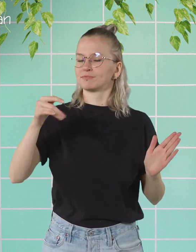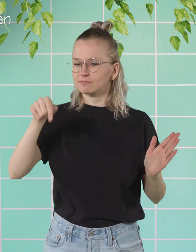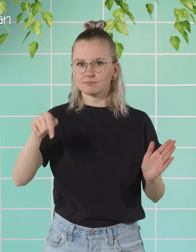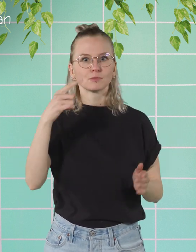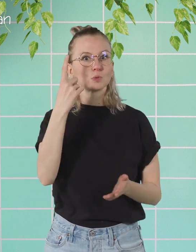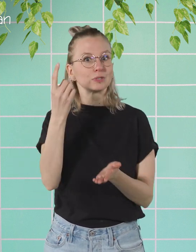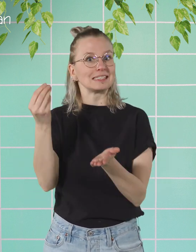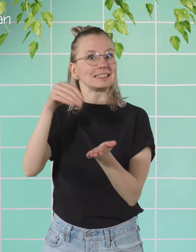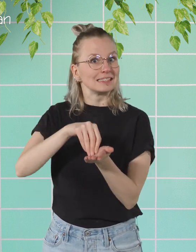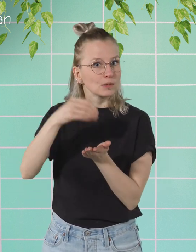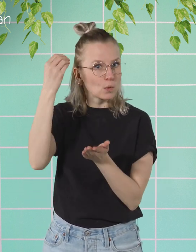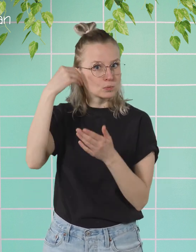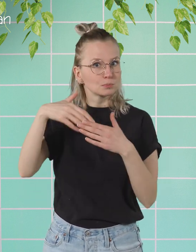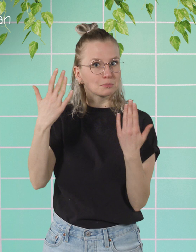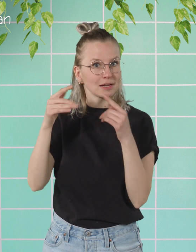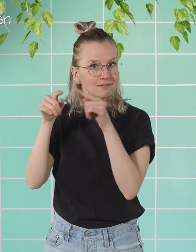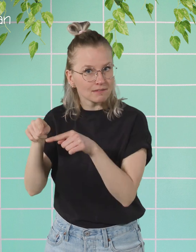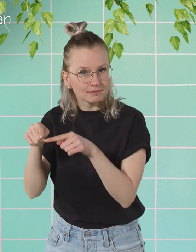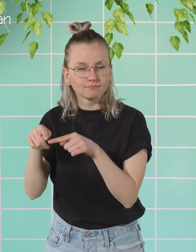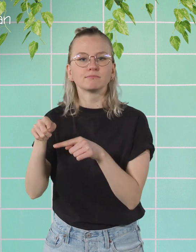noin kahden kuukauden kuluttua kurssin päättymisestä.